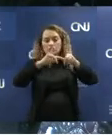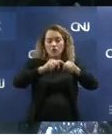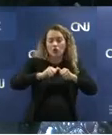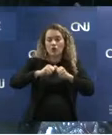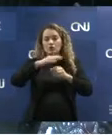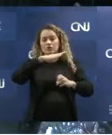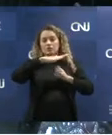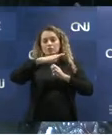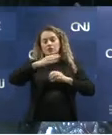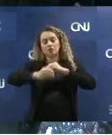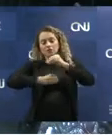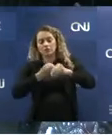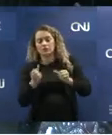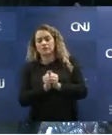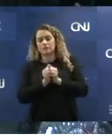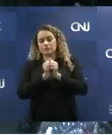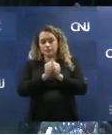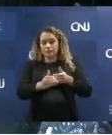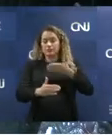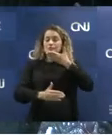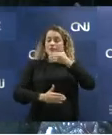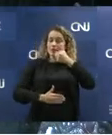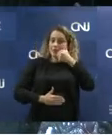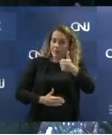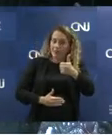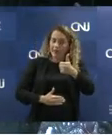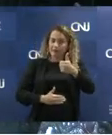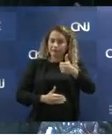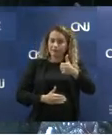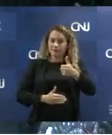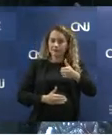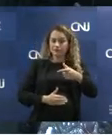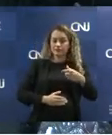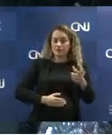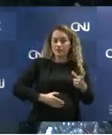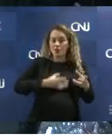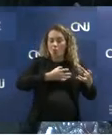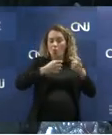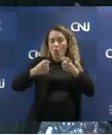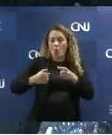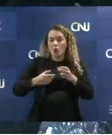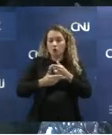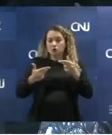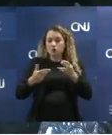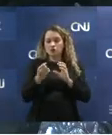para melhorar esse estado de coisas que envolvem a renovação dos contratos,